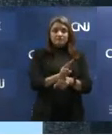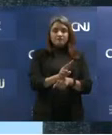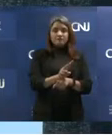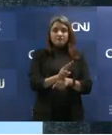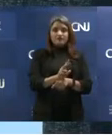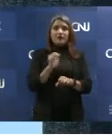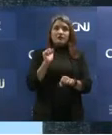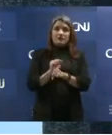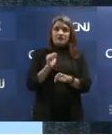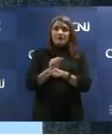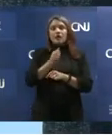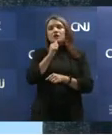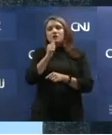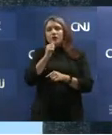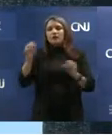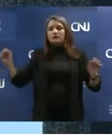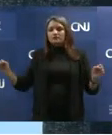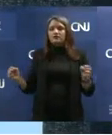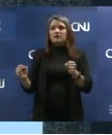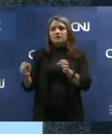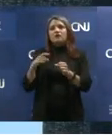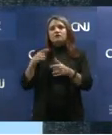pediu vista o conselheiro Marcus Vinicius.